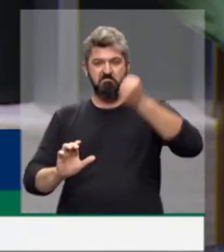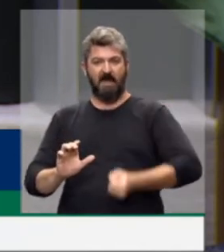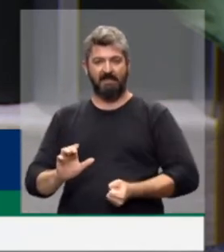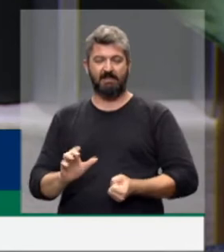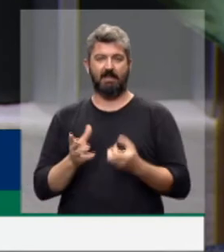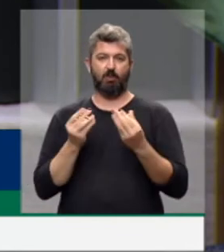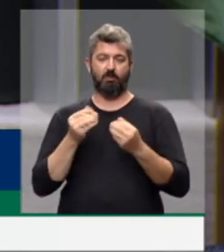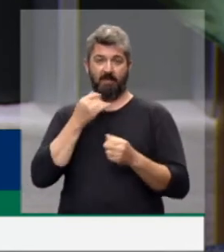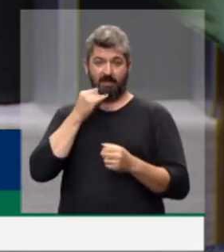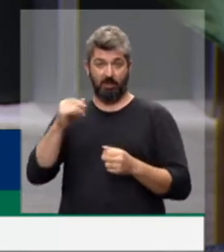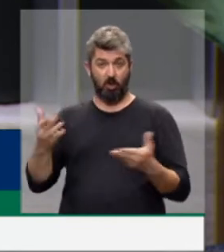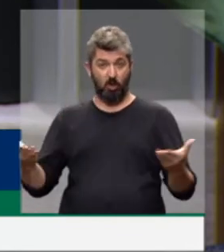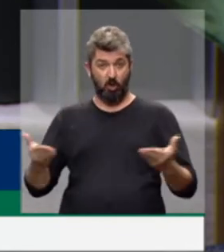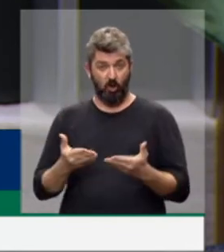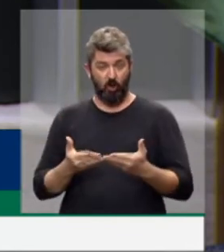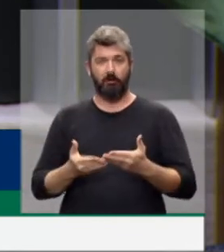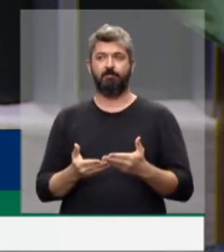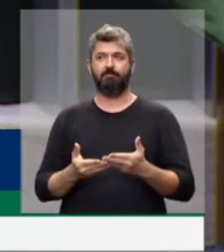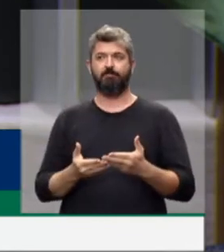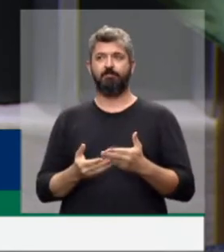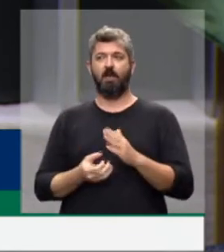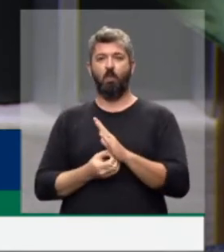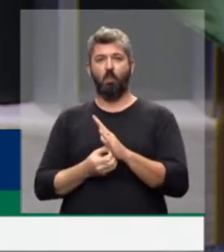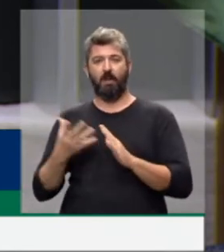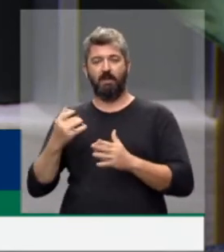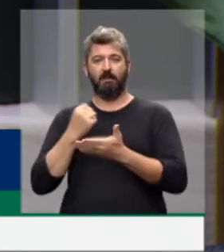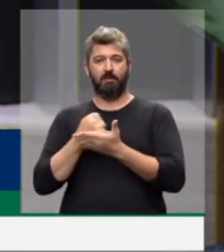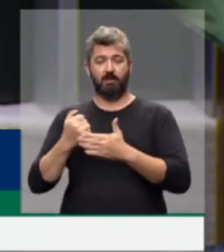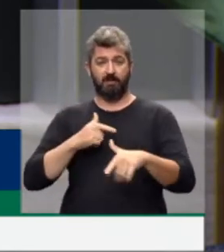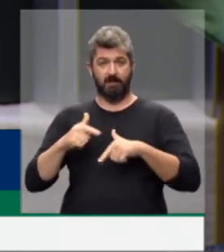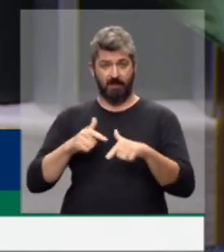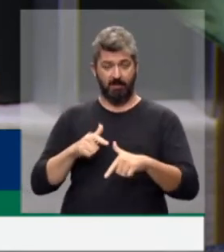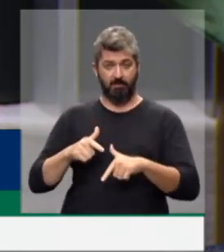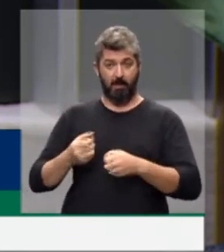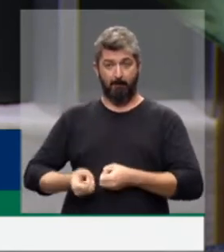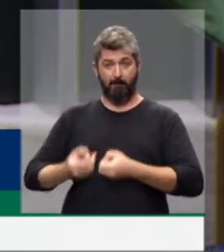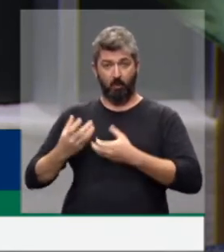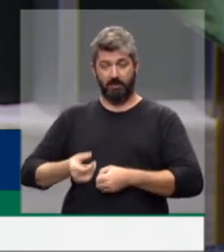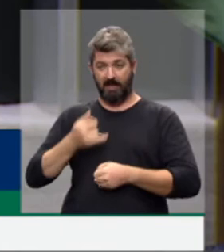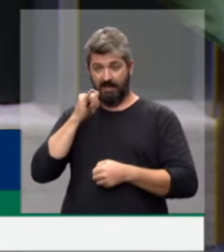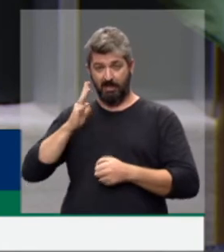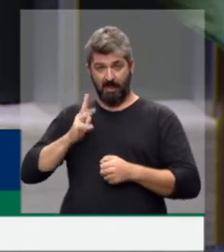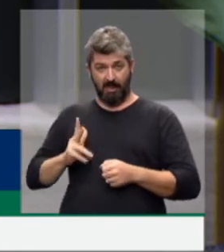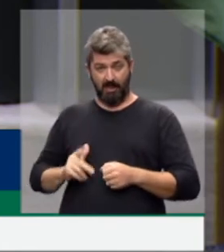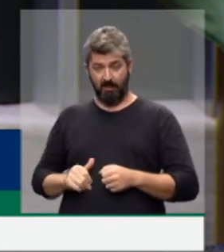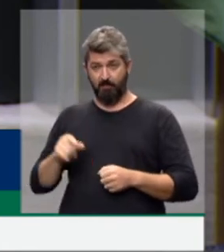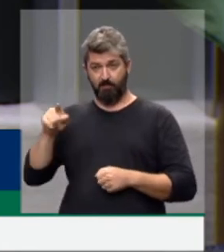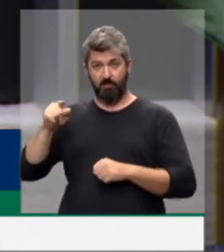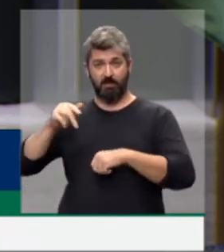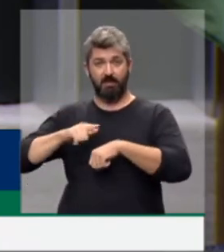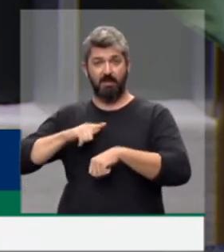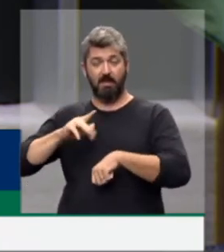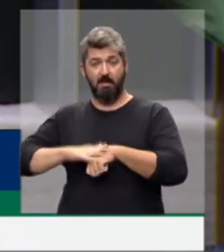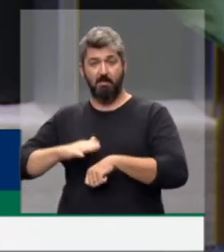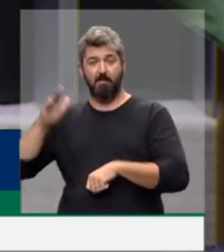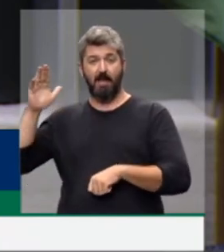EMPREGO POR EXEMPLO A CALIFÓRNIA NOS ESTADOS UNIDOS, O INVESTIMENTO LÁ FOI TÃO CONSISTENTE , QUE HOJE O NÚMERO DE GERAÇÃO DE